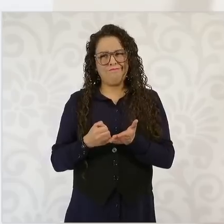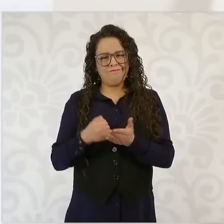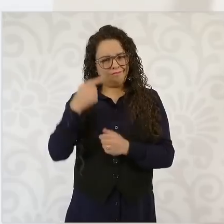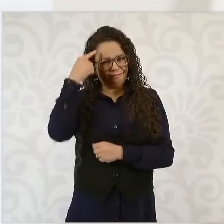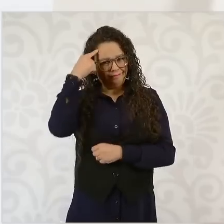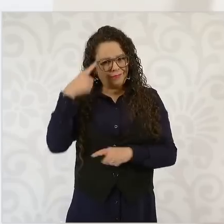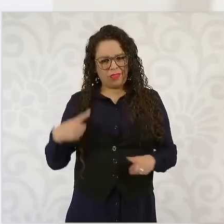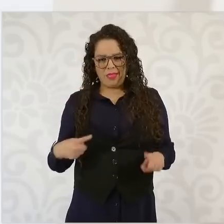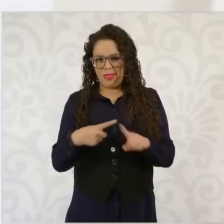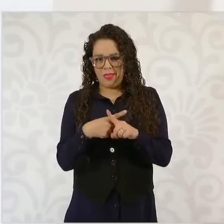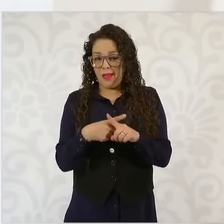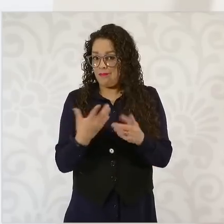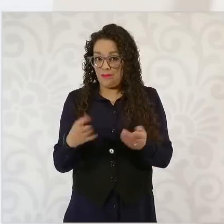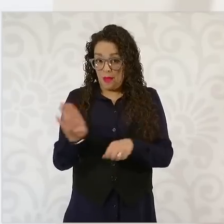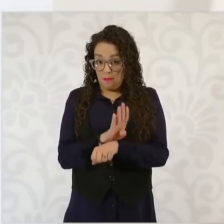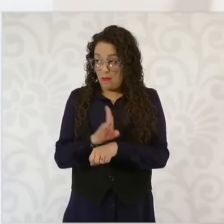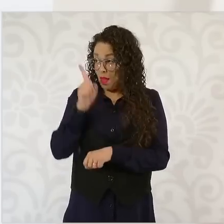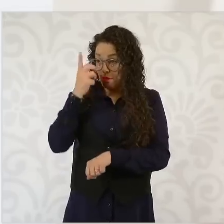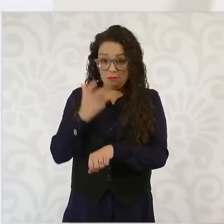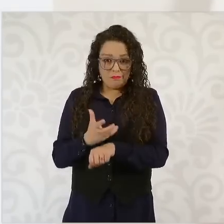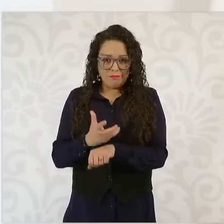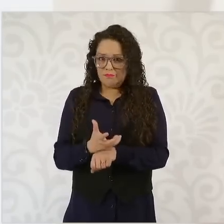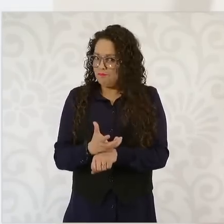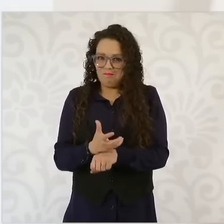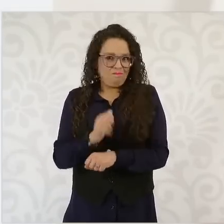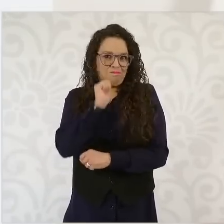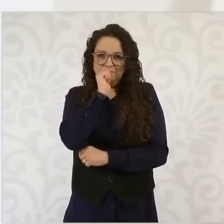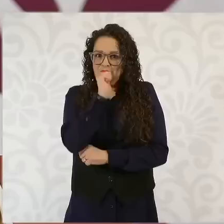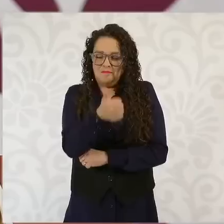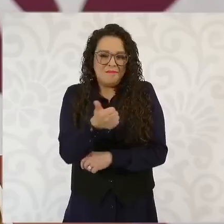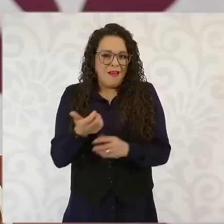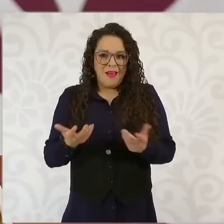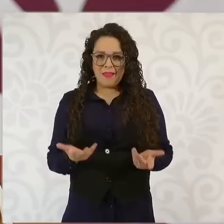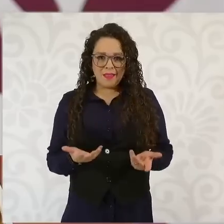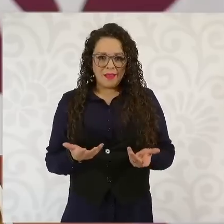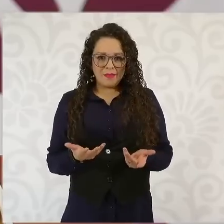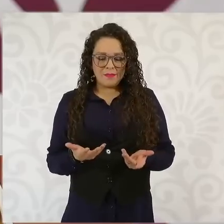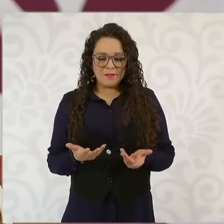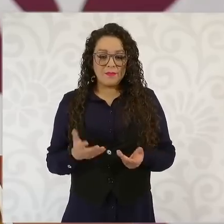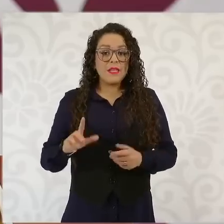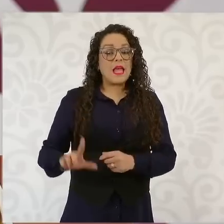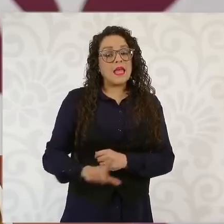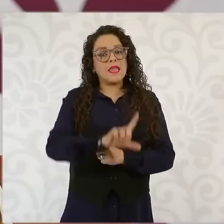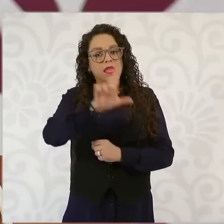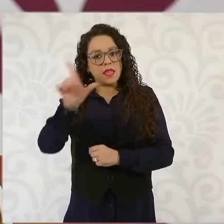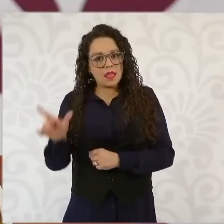no le conviene a Estados Unidos y luego ya las decisiones que nosotros tomemos frente a lo que